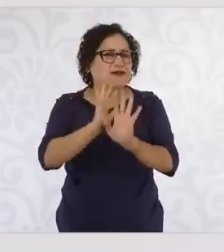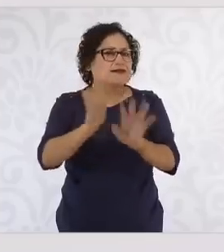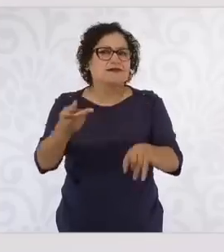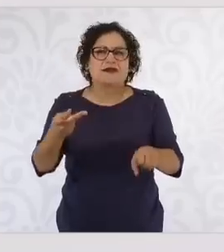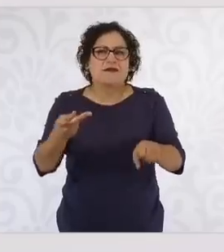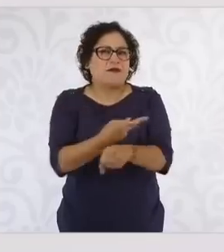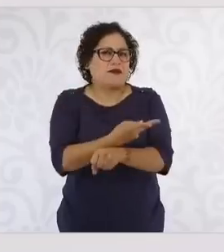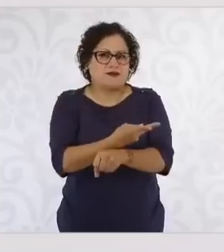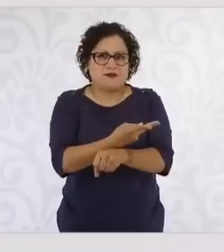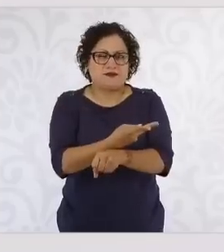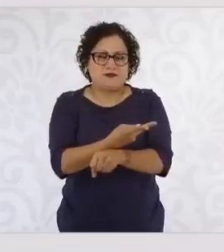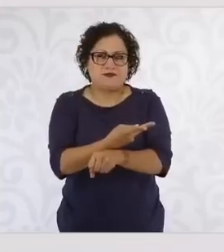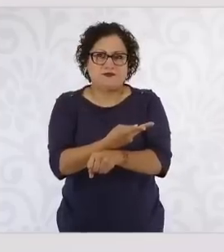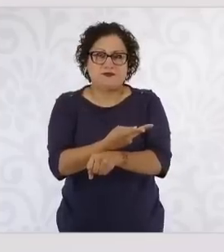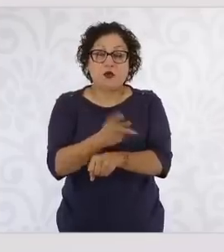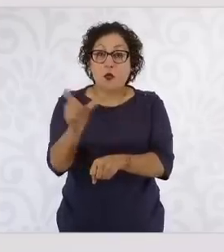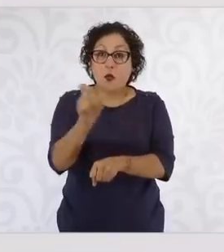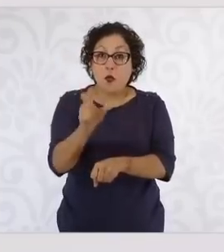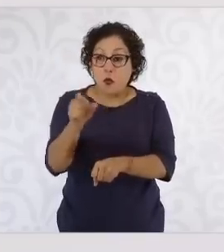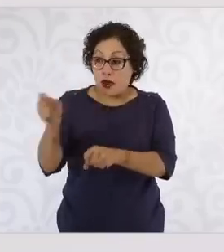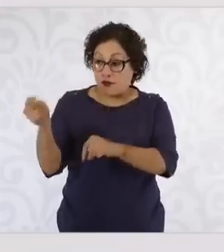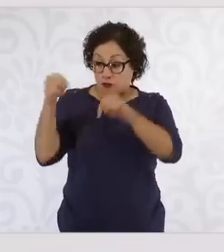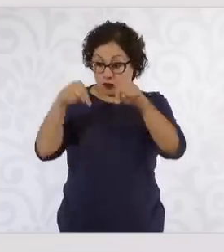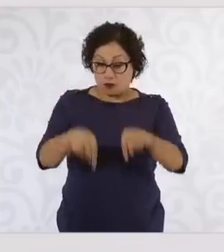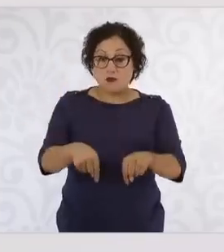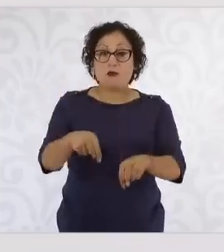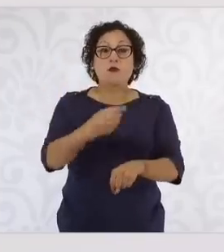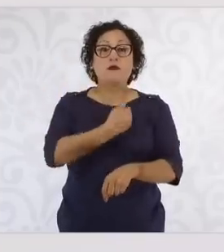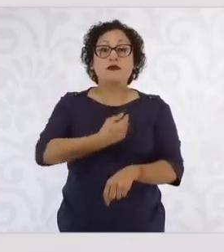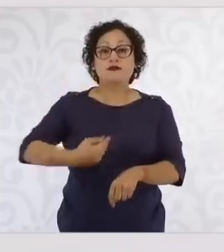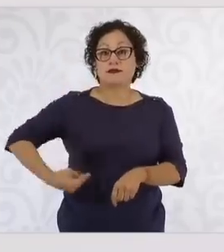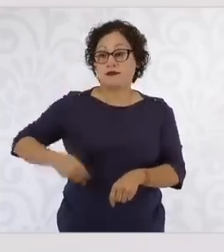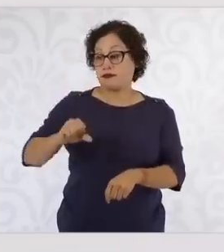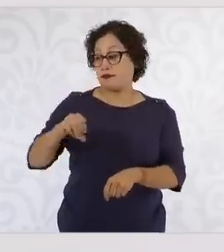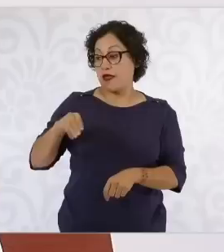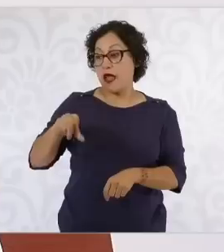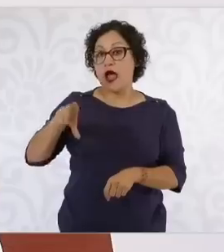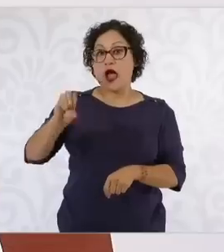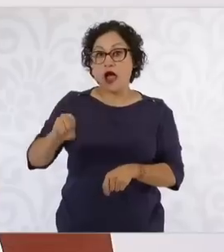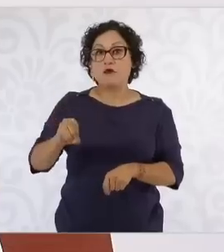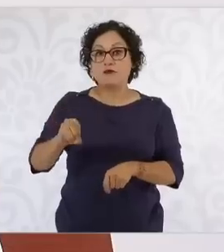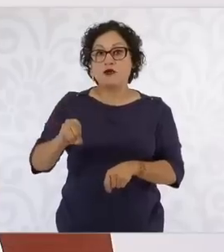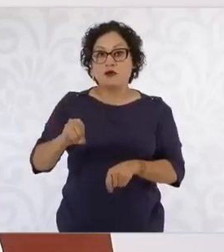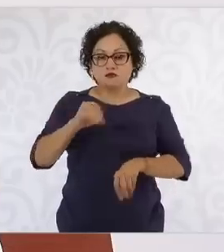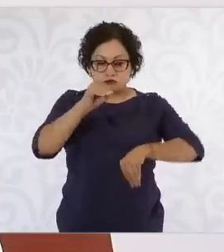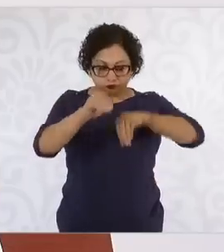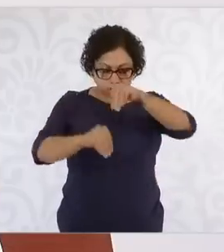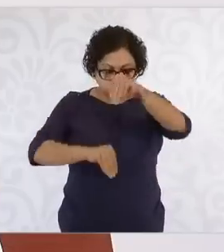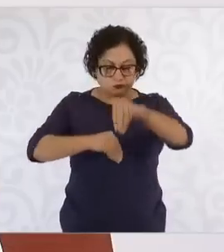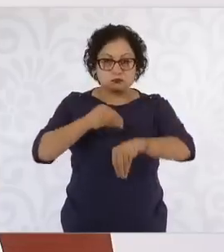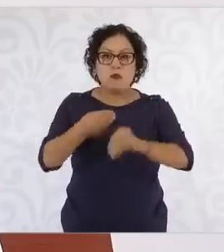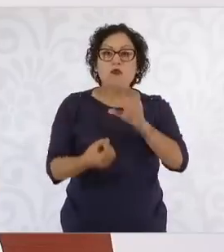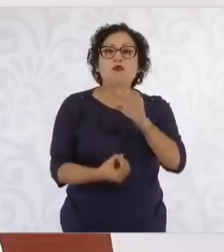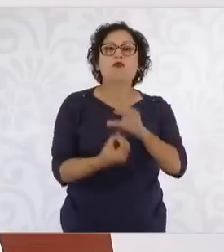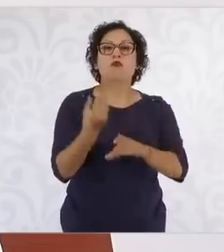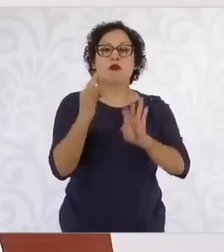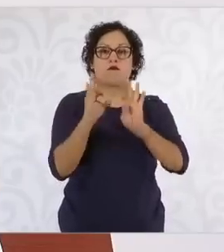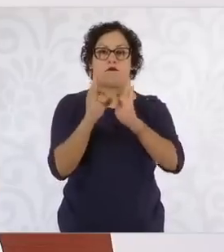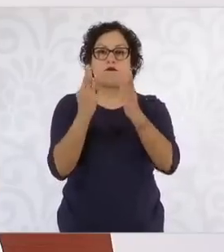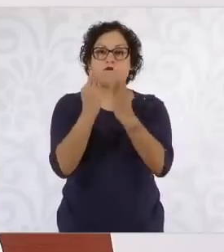de la llegada del presidente López Obrador un nuevo modelo económico que parte de que lacon